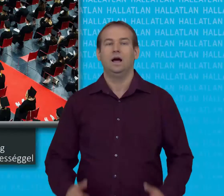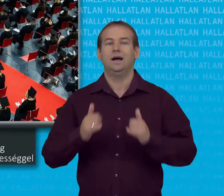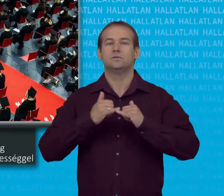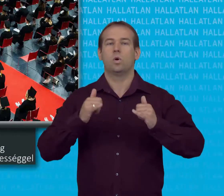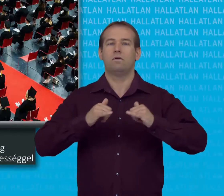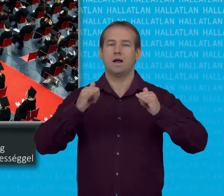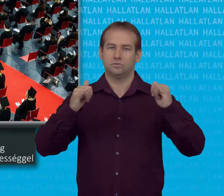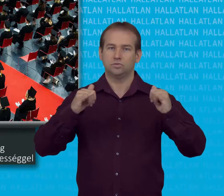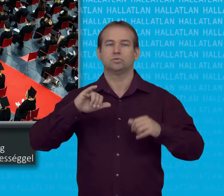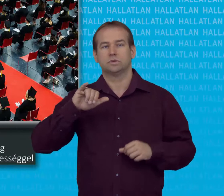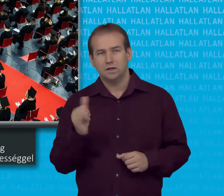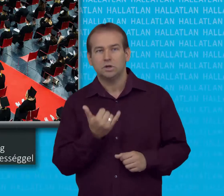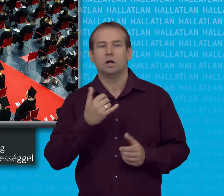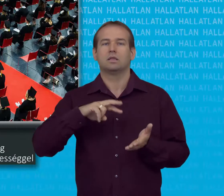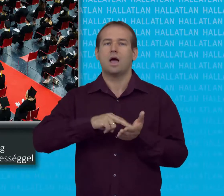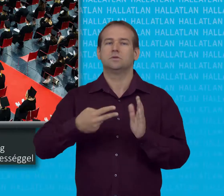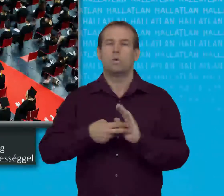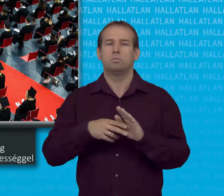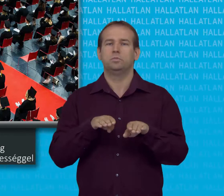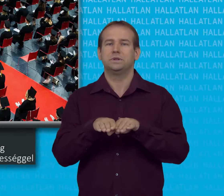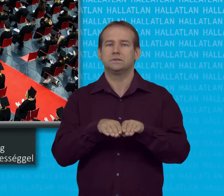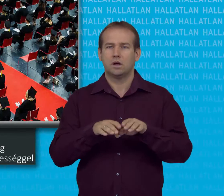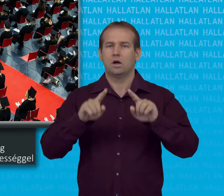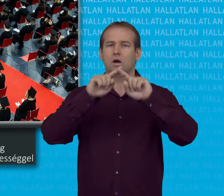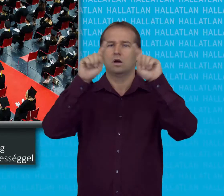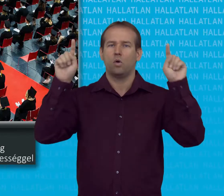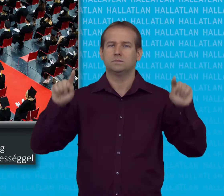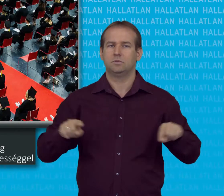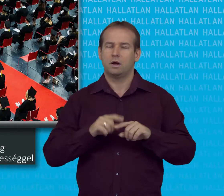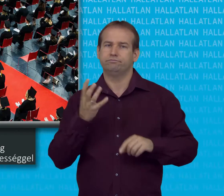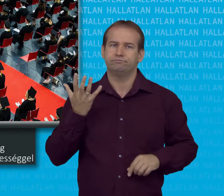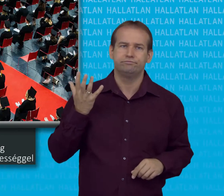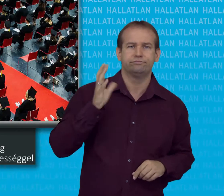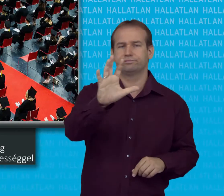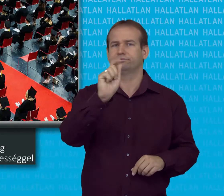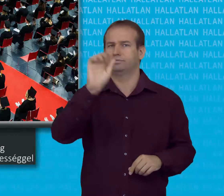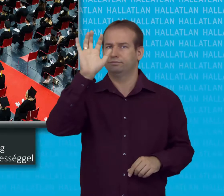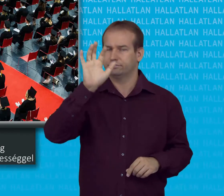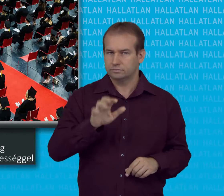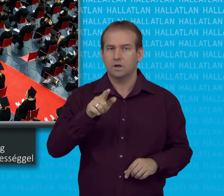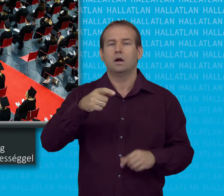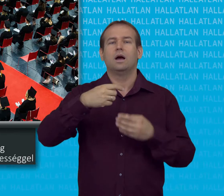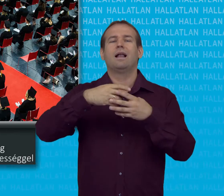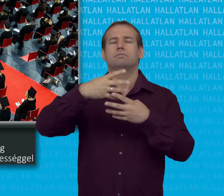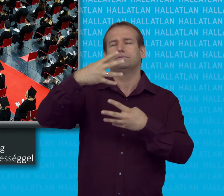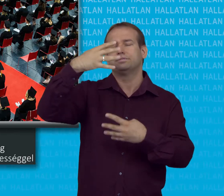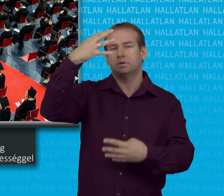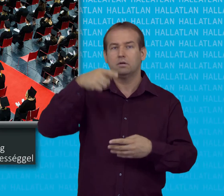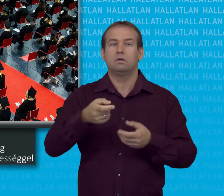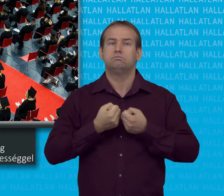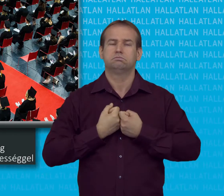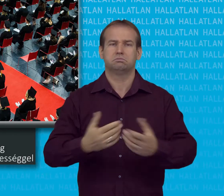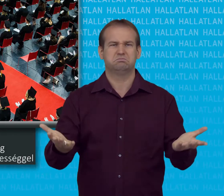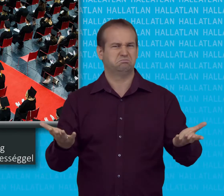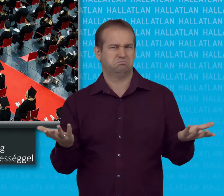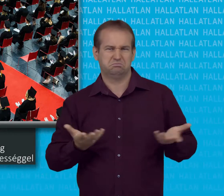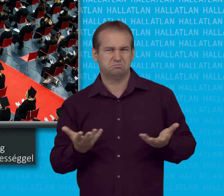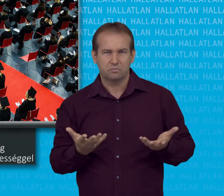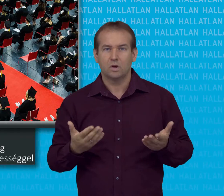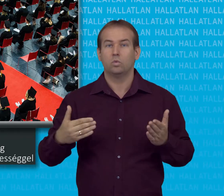Az Innovációs és Technológiai Minisztérium írja közleményében, hogy